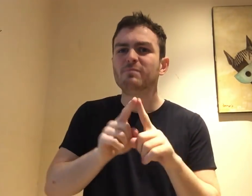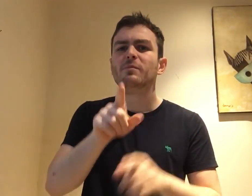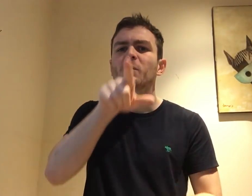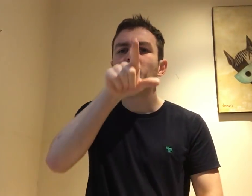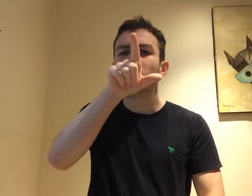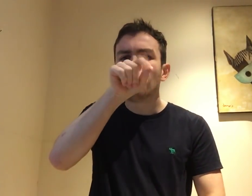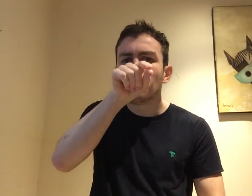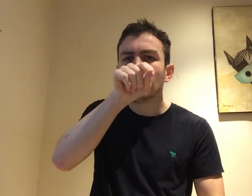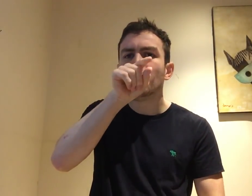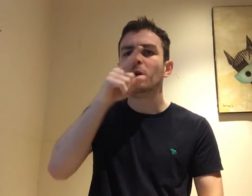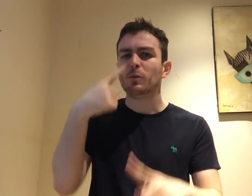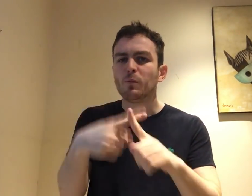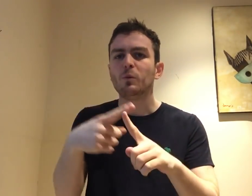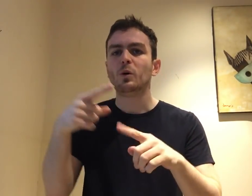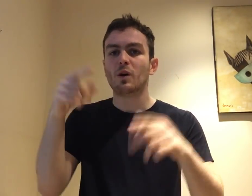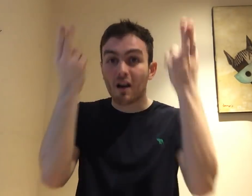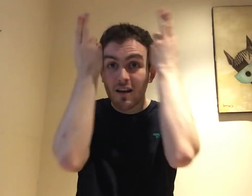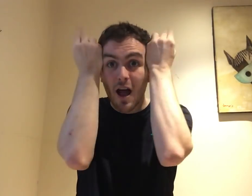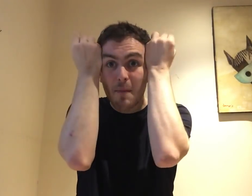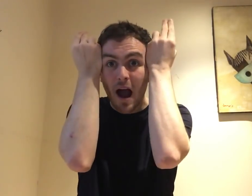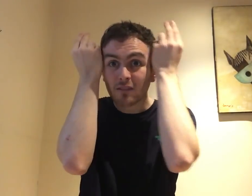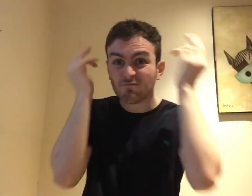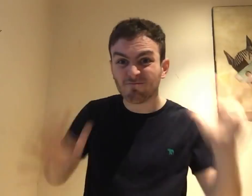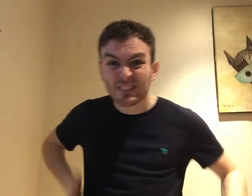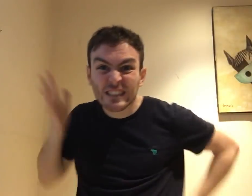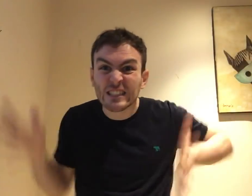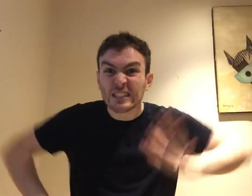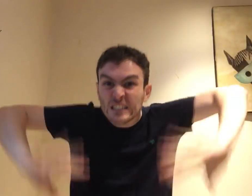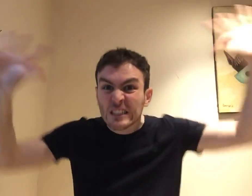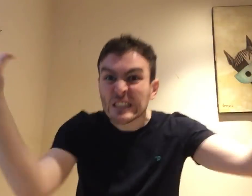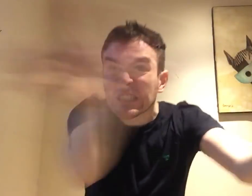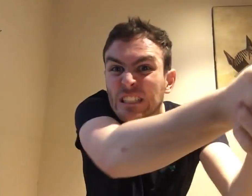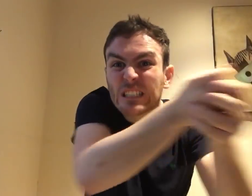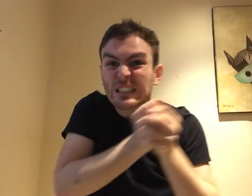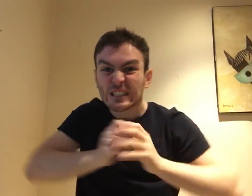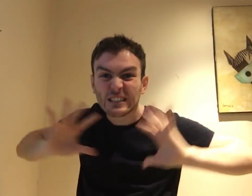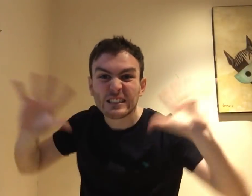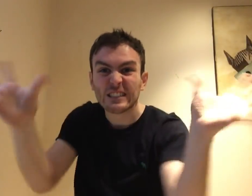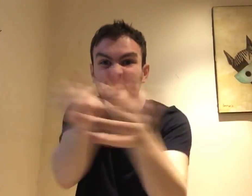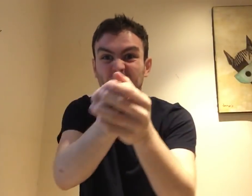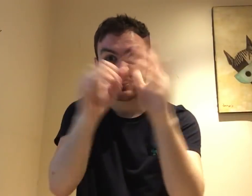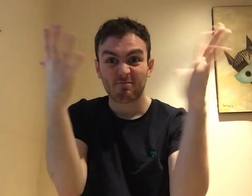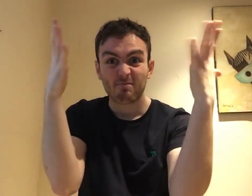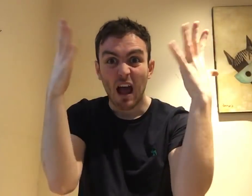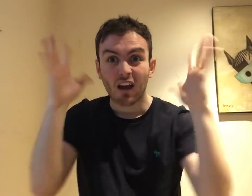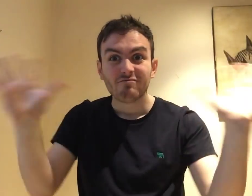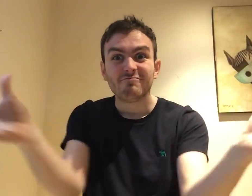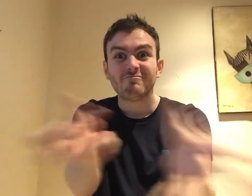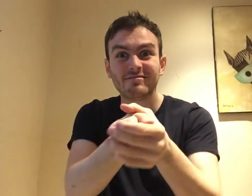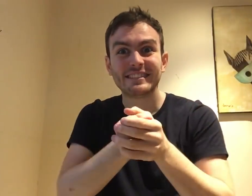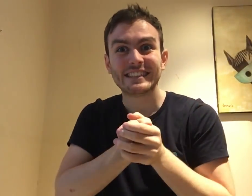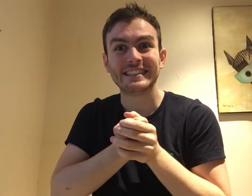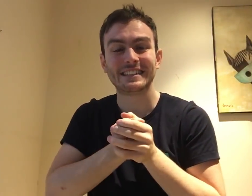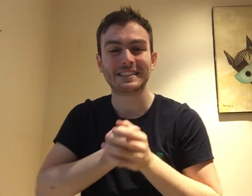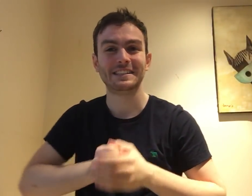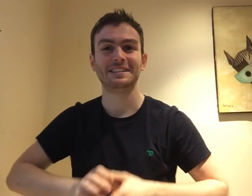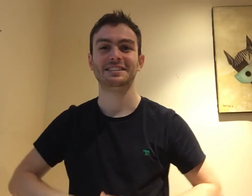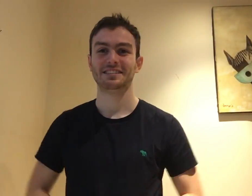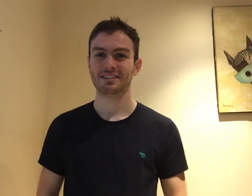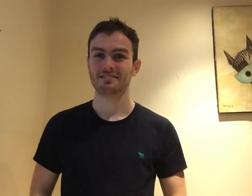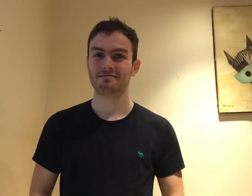et parvient également à capturer des lapins ou des oiseaux sauvages à mains nues.